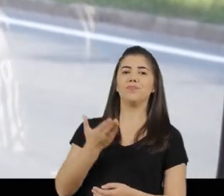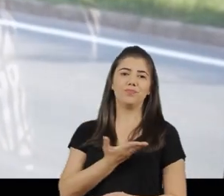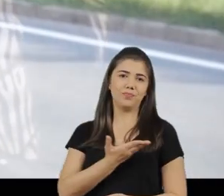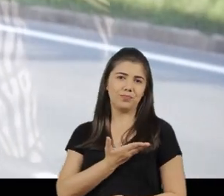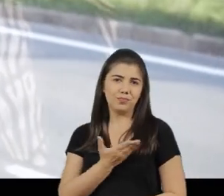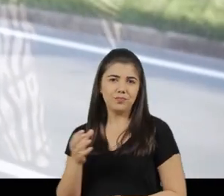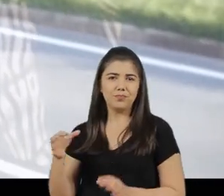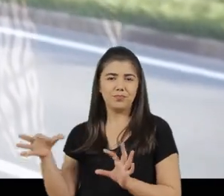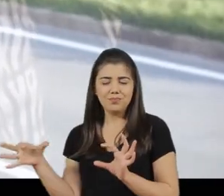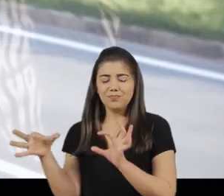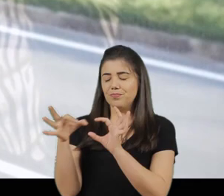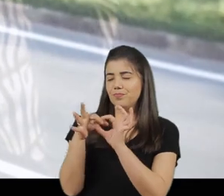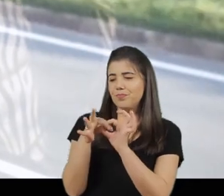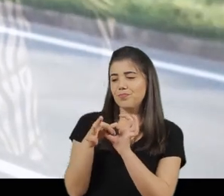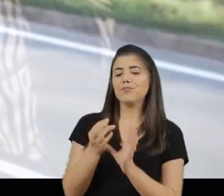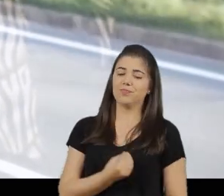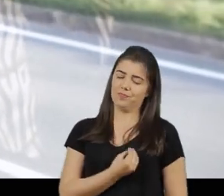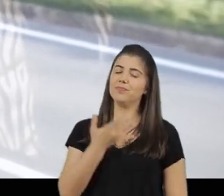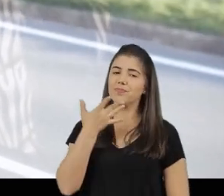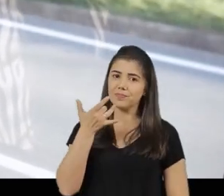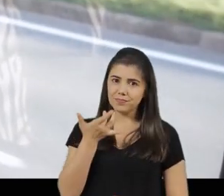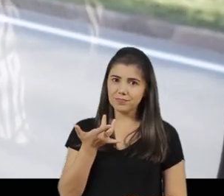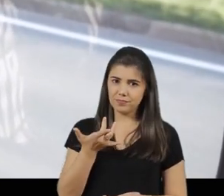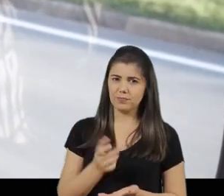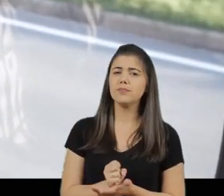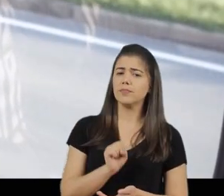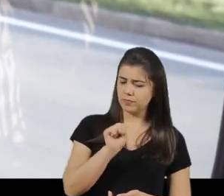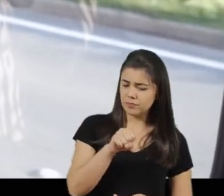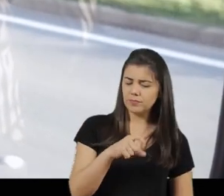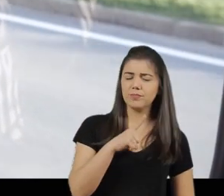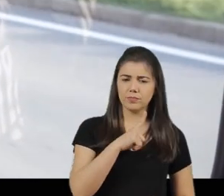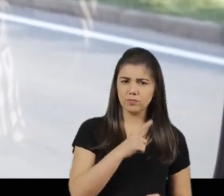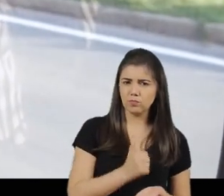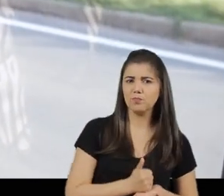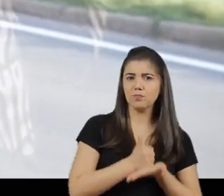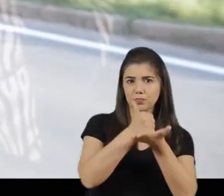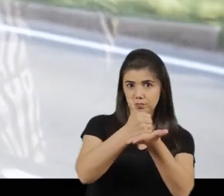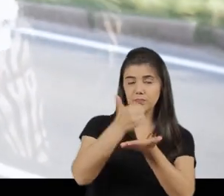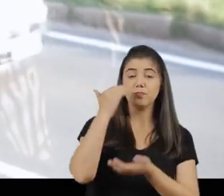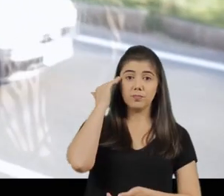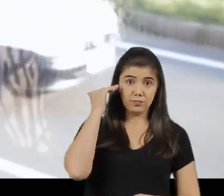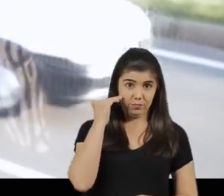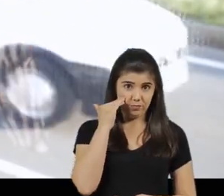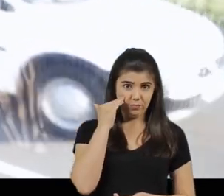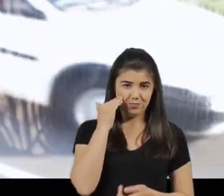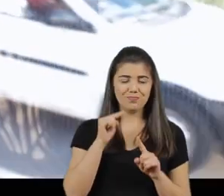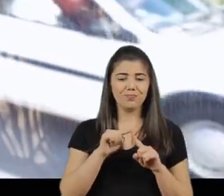Comecei a tentar me apegar a pessoas daqui, não que eu não tivesse apoio aqui, mas na verdade eu que não